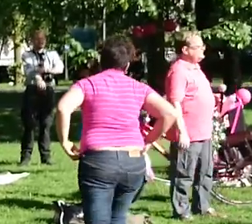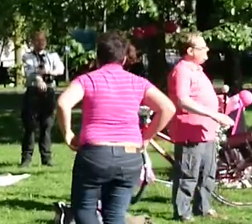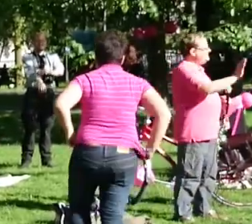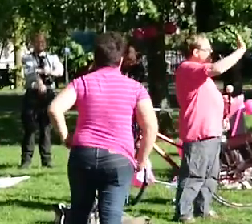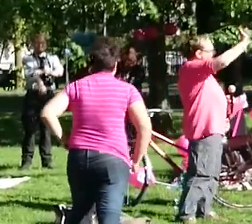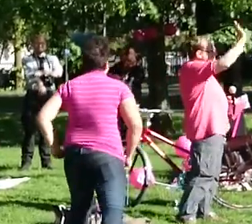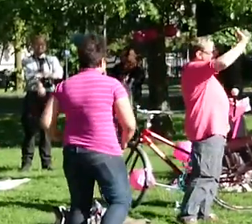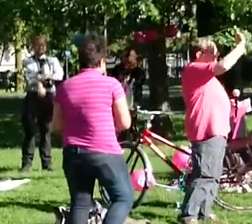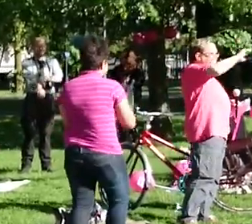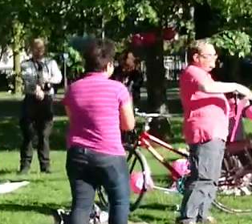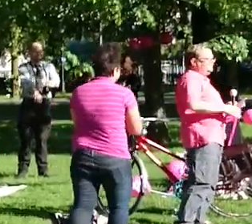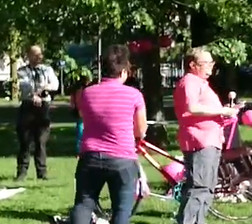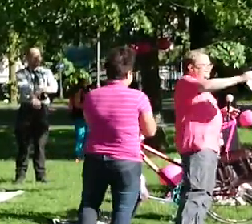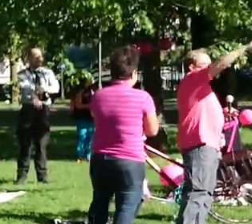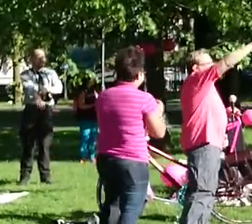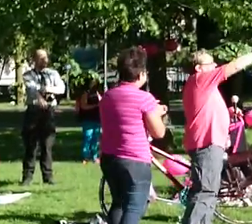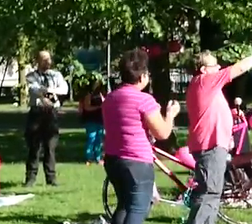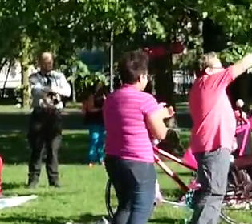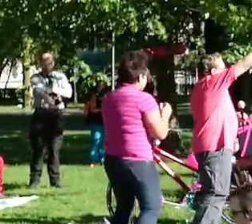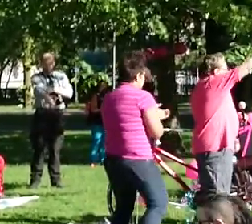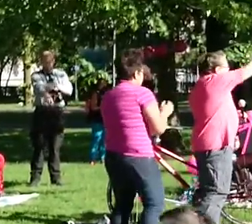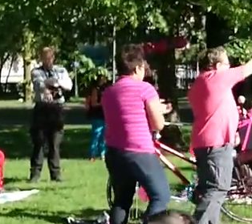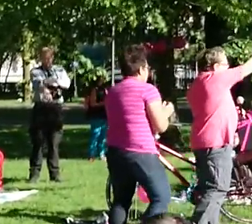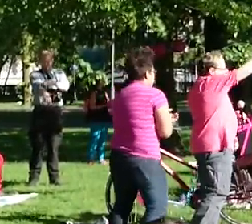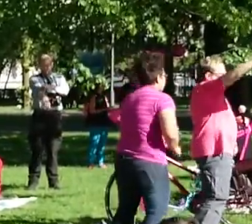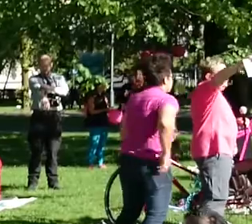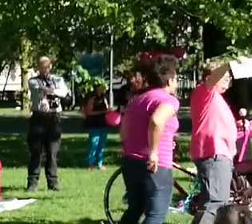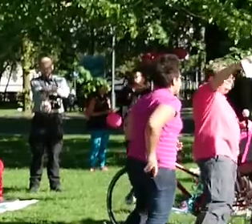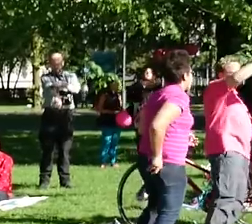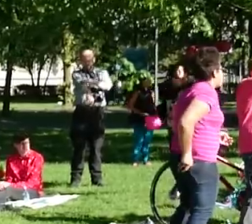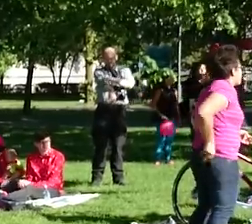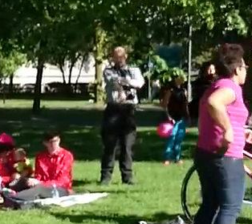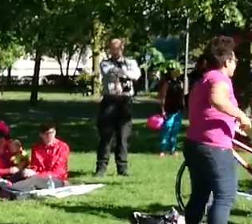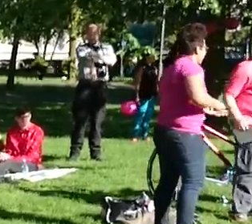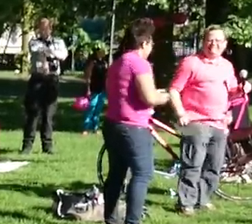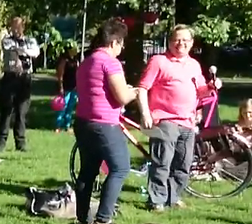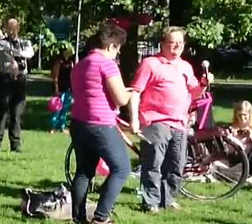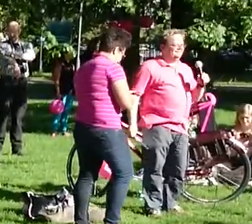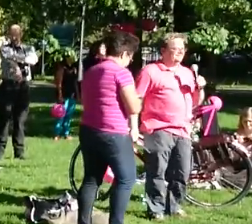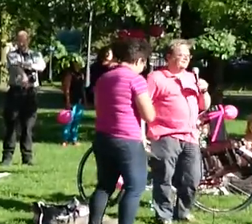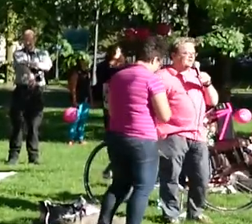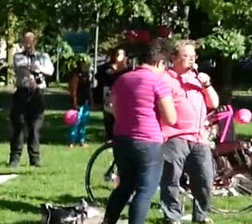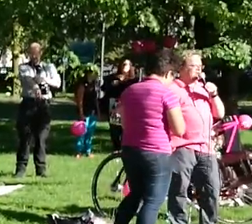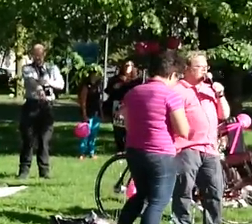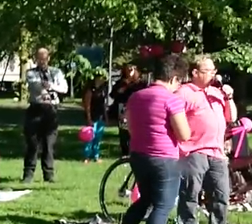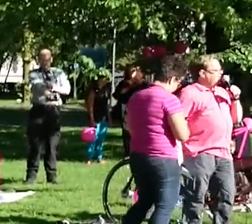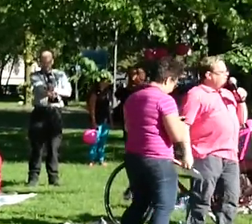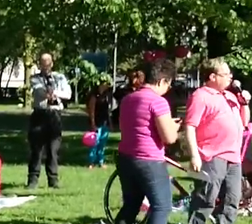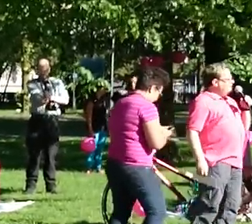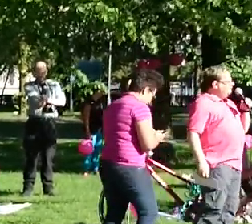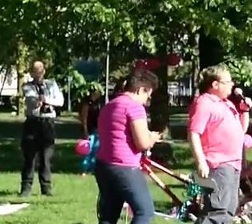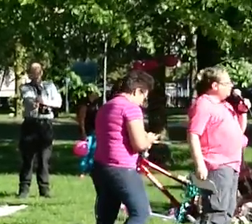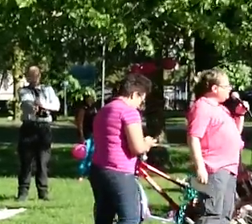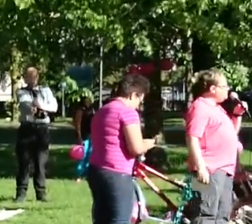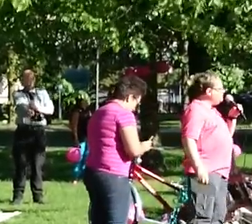[Jubel och applåder]